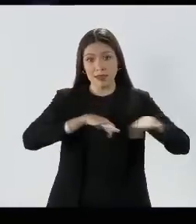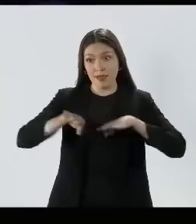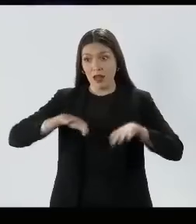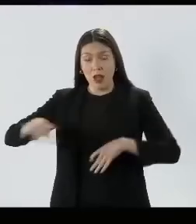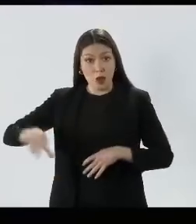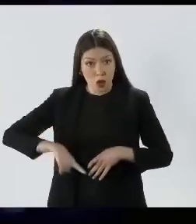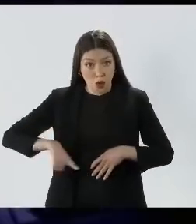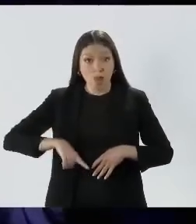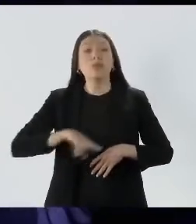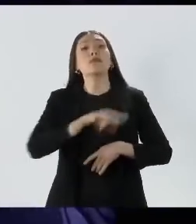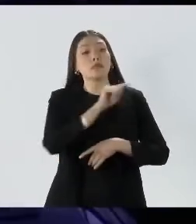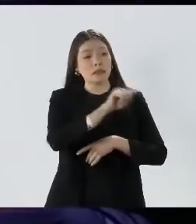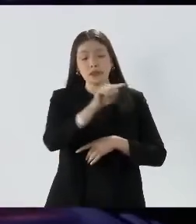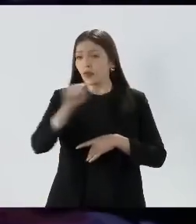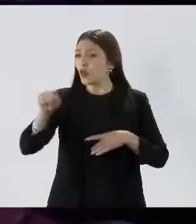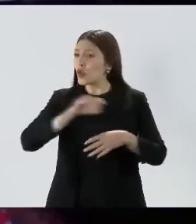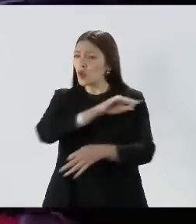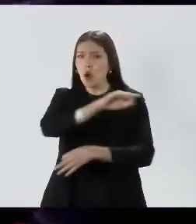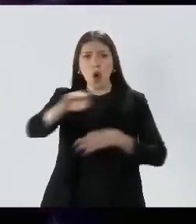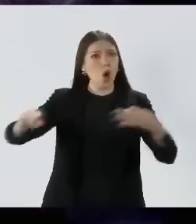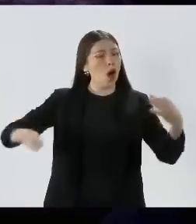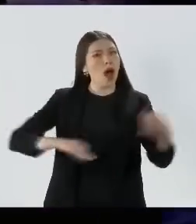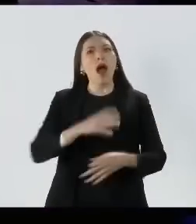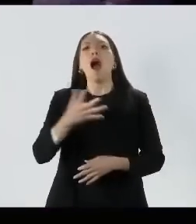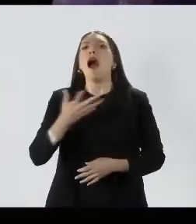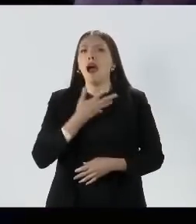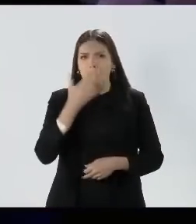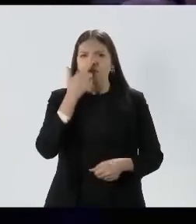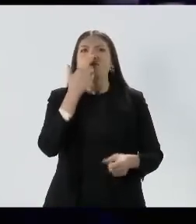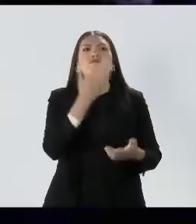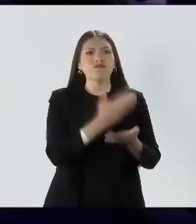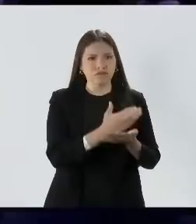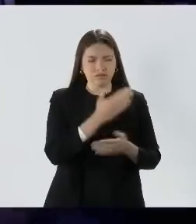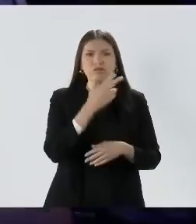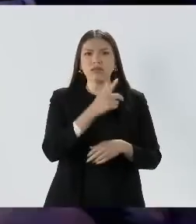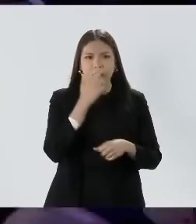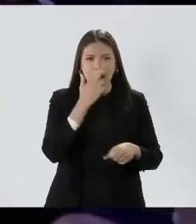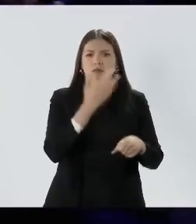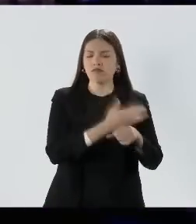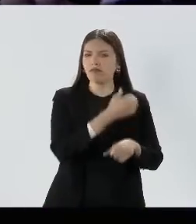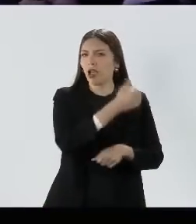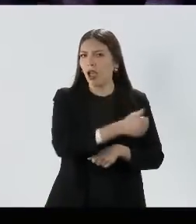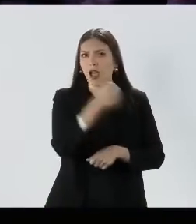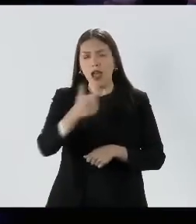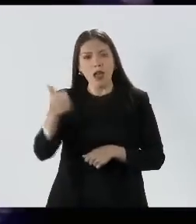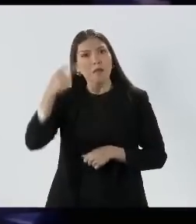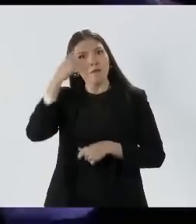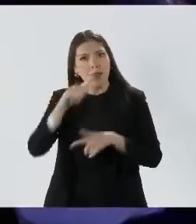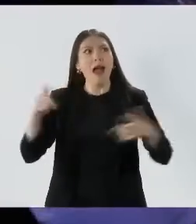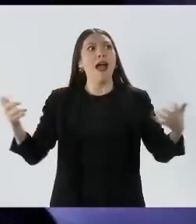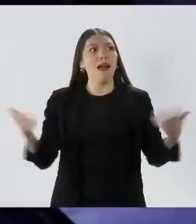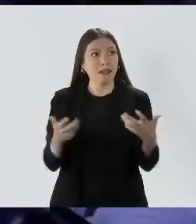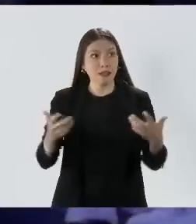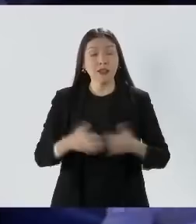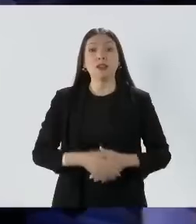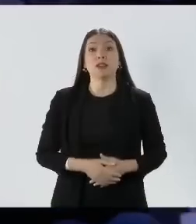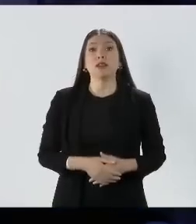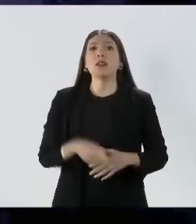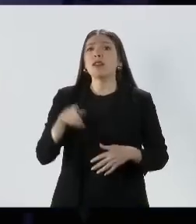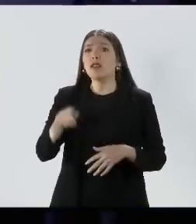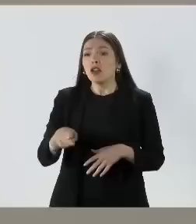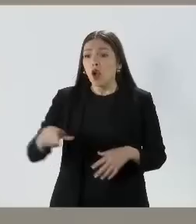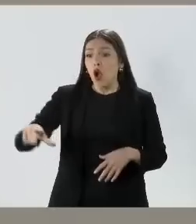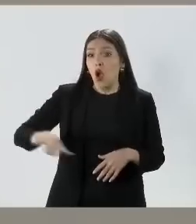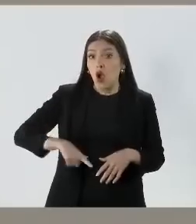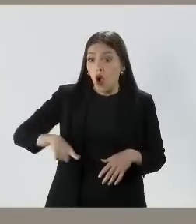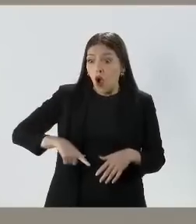tienen responsabilidades concretas para realizar gobernar no es administrar las carencias es ir a